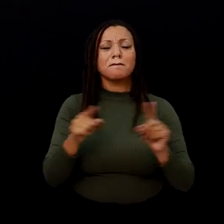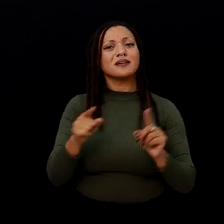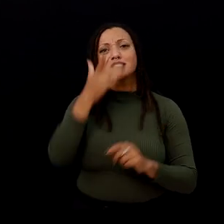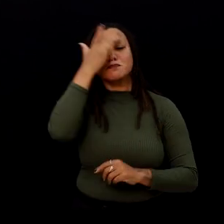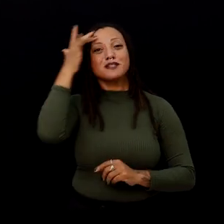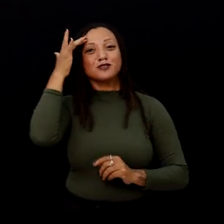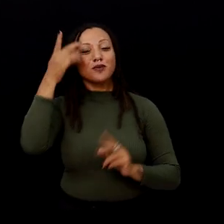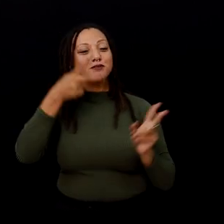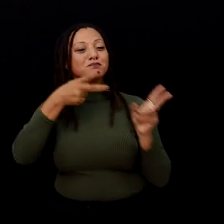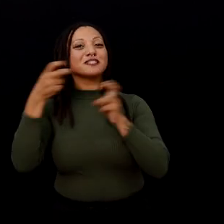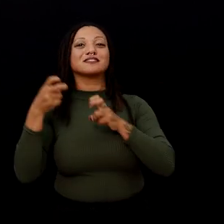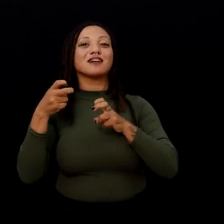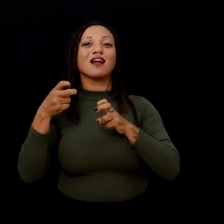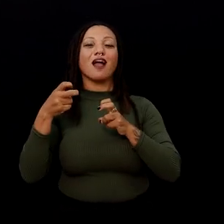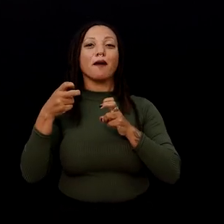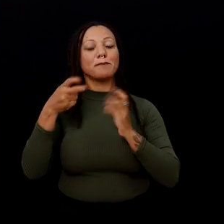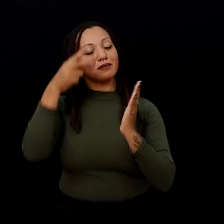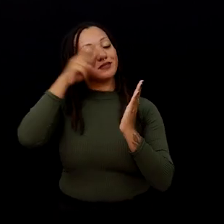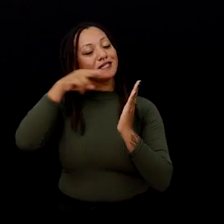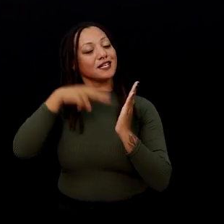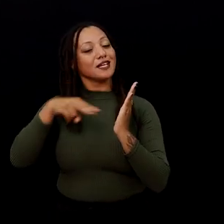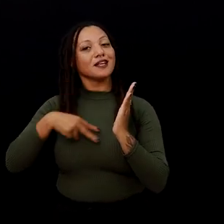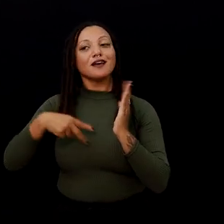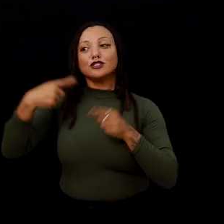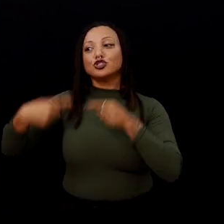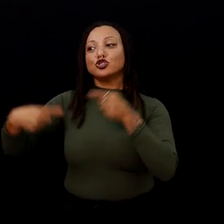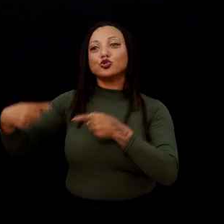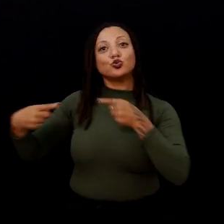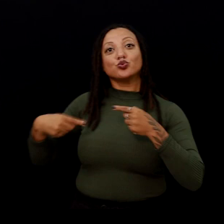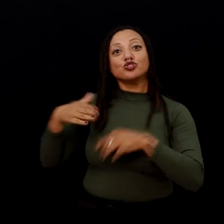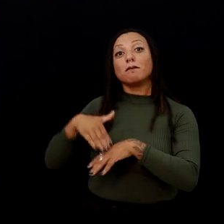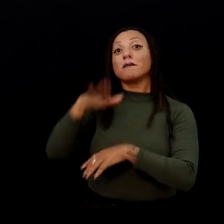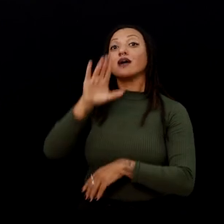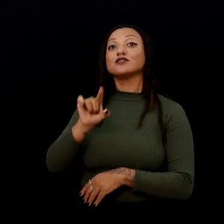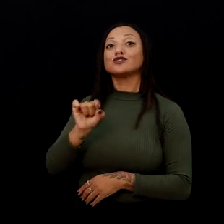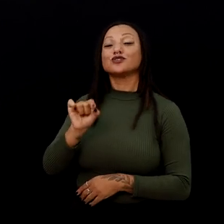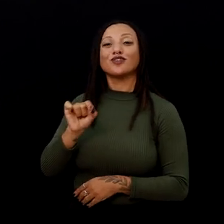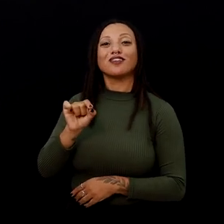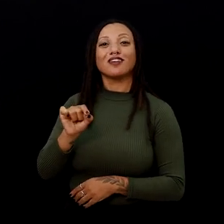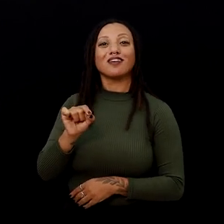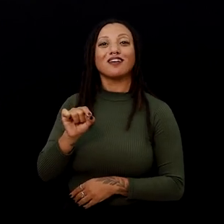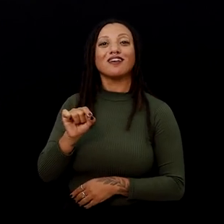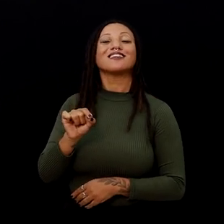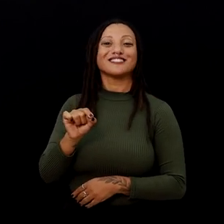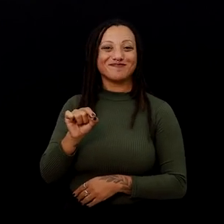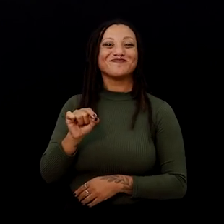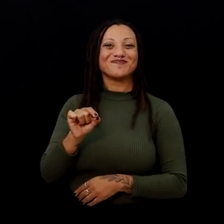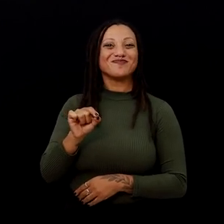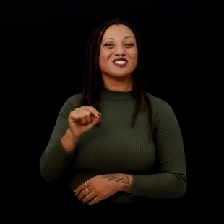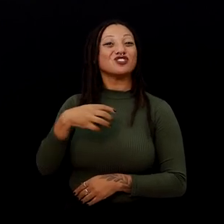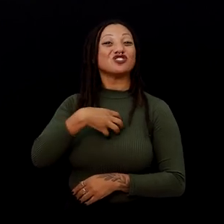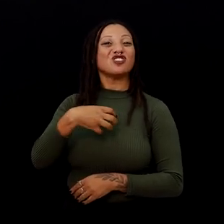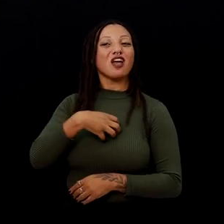mas acho que o que mais é abordado com maior volume de situações